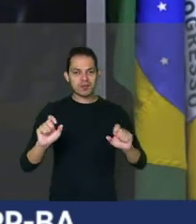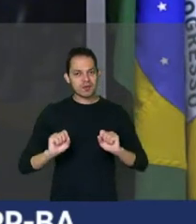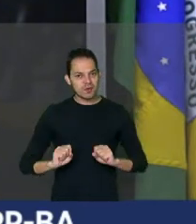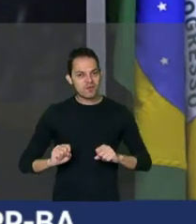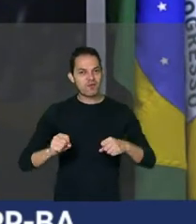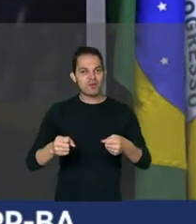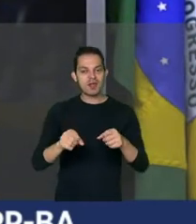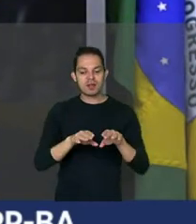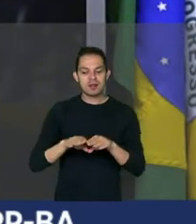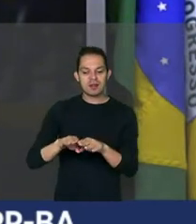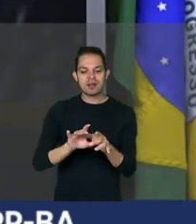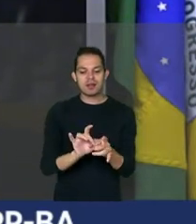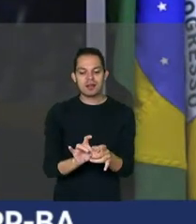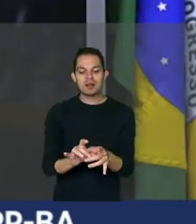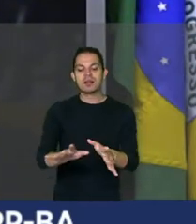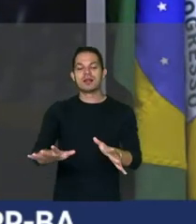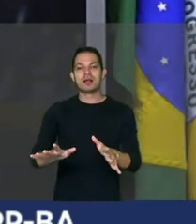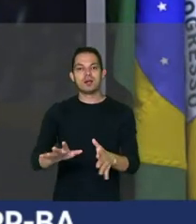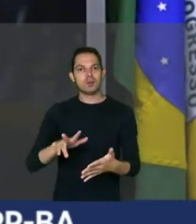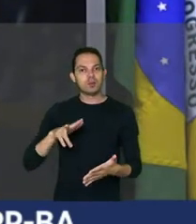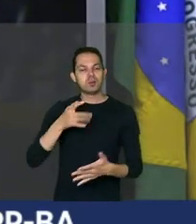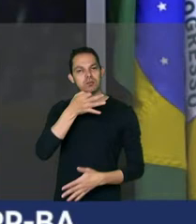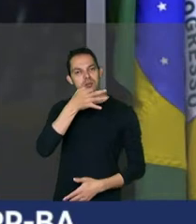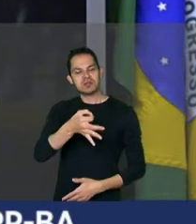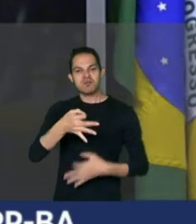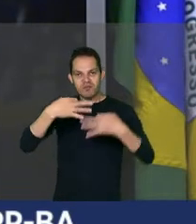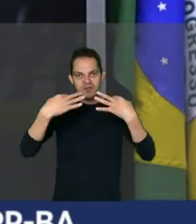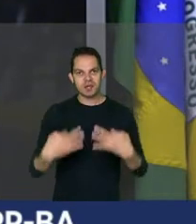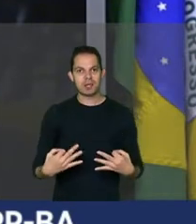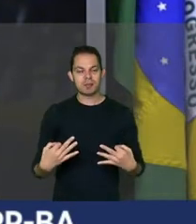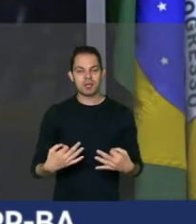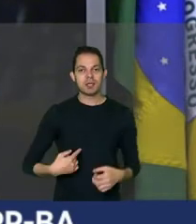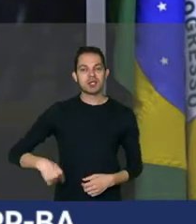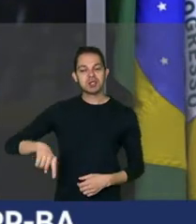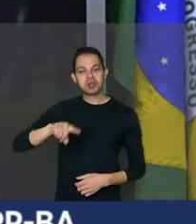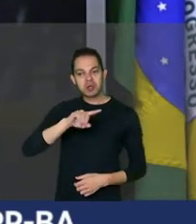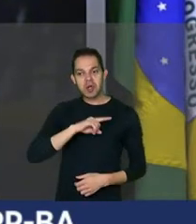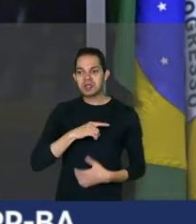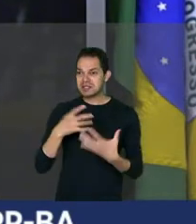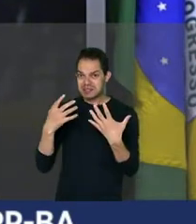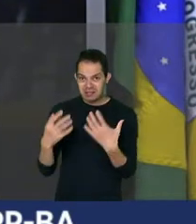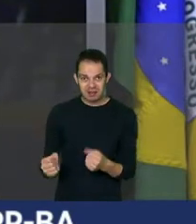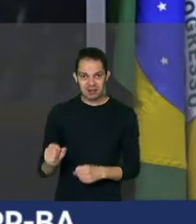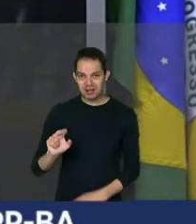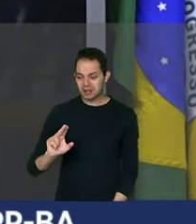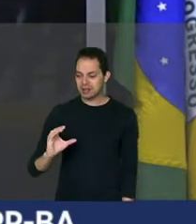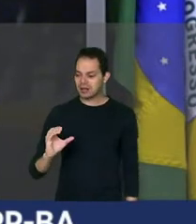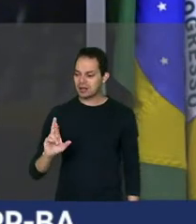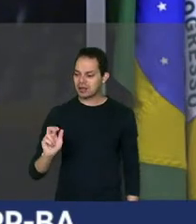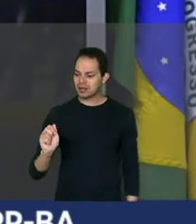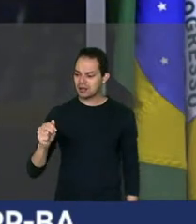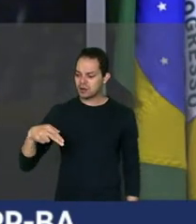UMA POSTURA QUE EXIGE DOS PARLAMENTOS, PRINCIPALMENTE DAQUELES QUE DEFENDEM A DEMOCRACIA UMA POSIÇÃO FIRME. NÃO PODEMOS ACEITAR QUE A UCRÂNIA SOFRA PERDAS DE